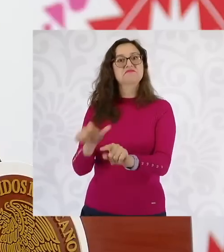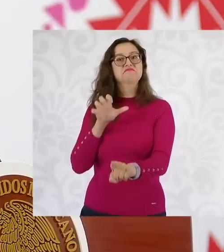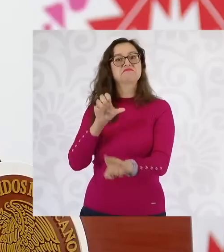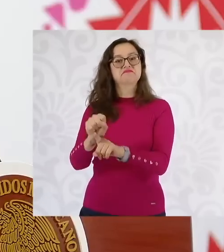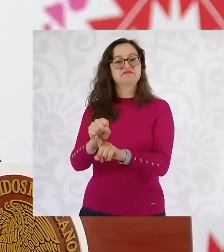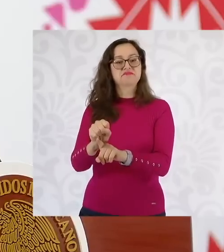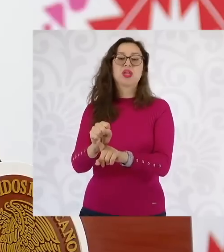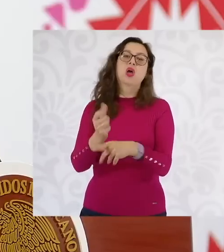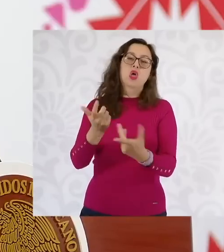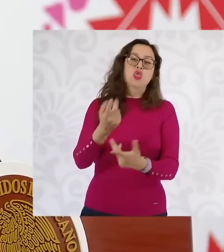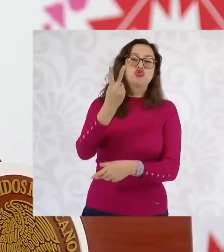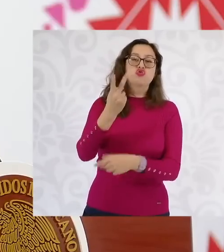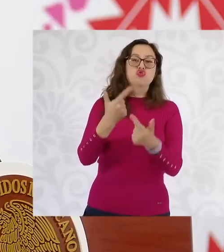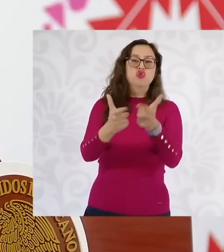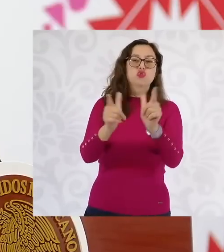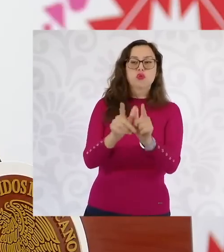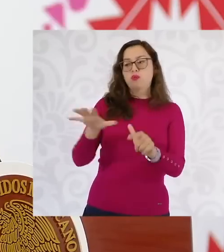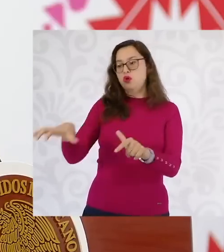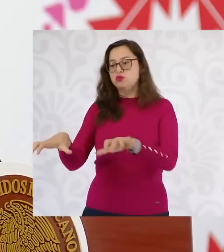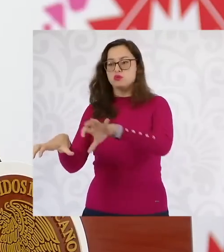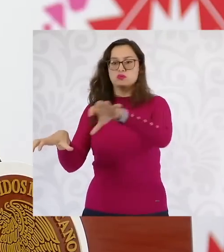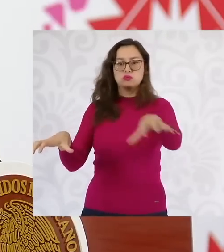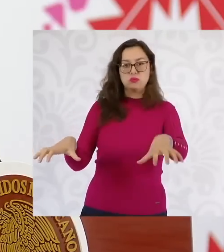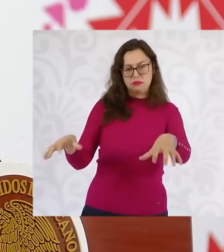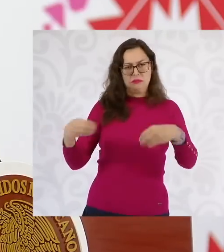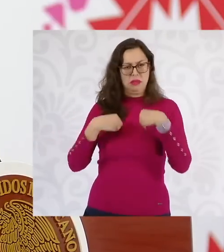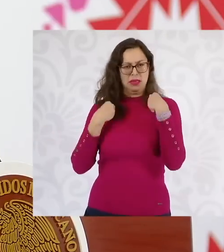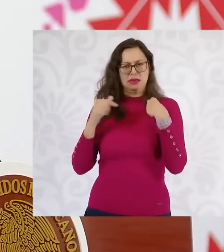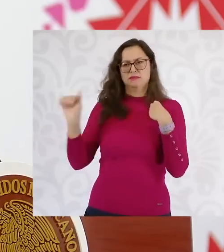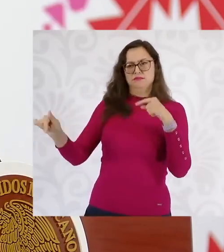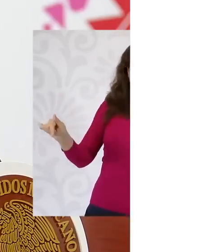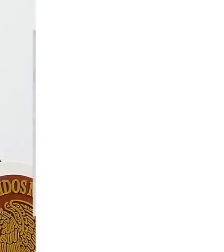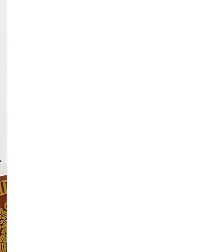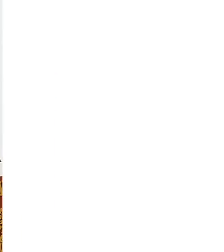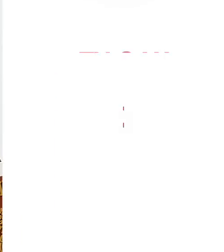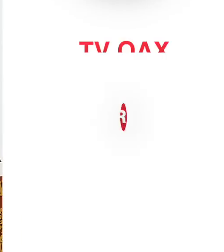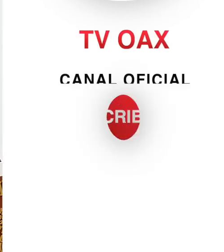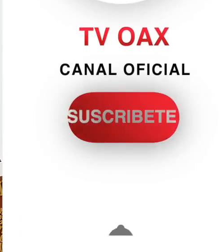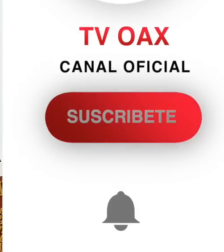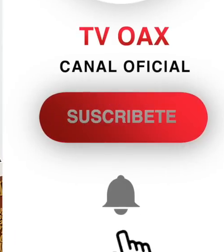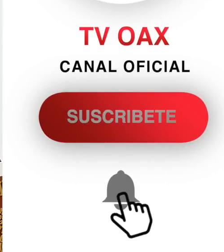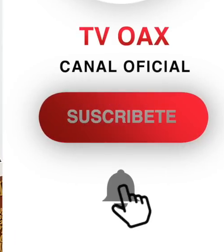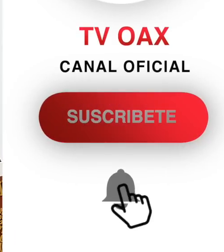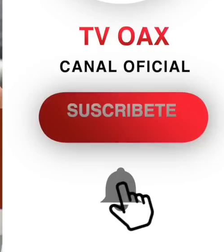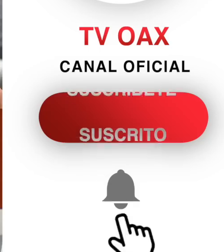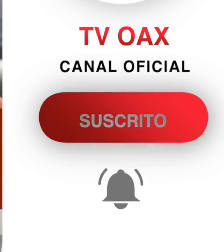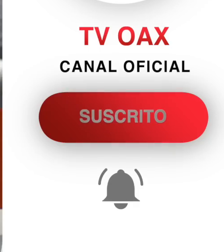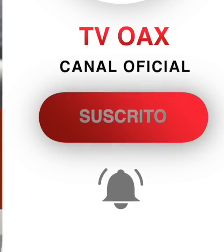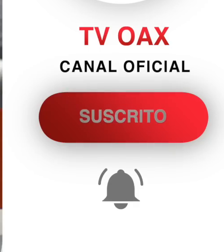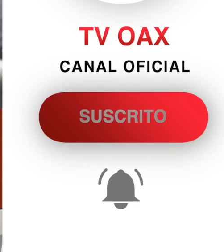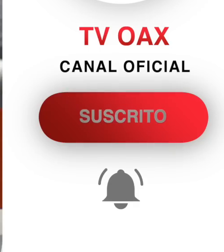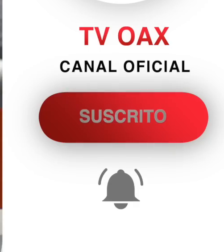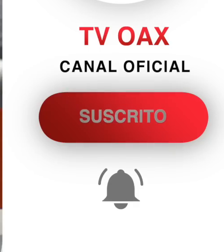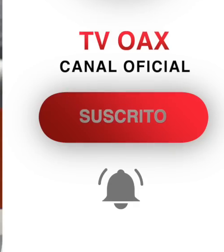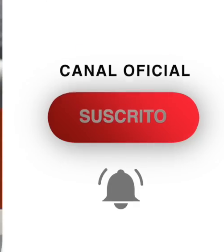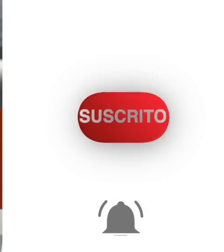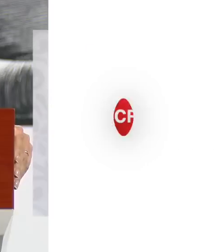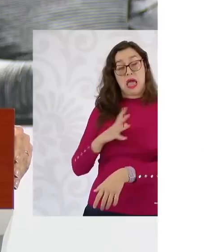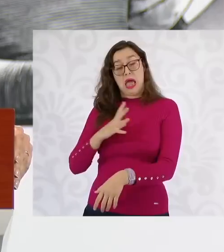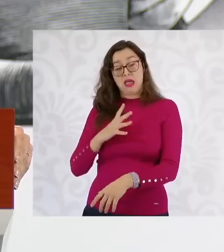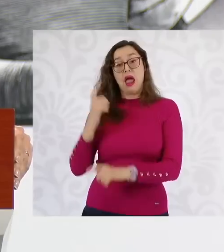un conflicto social Pues los grupos eh parte de estos grupos están armados entonces tenía